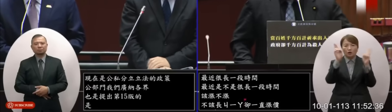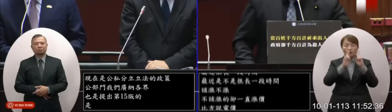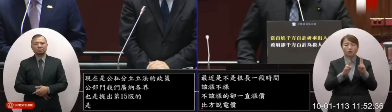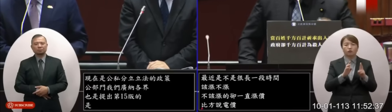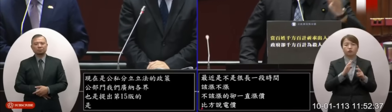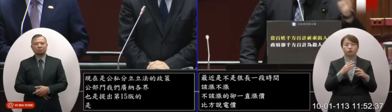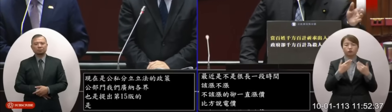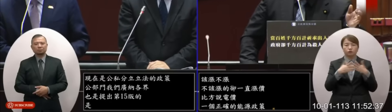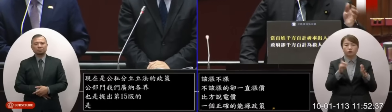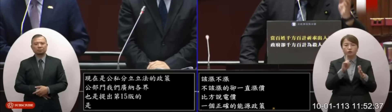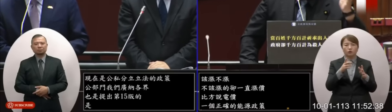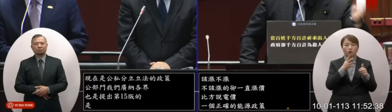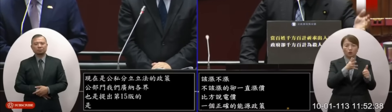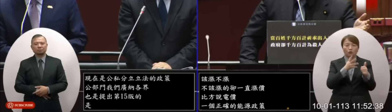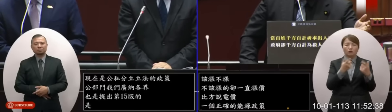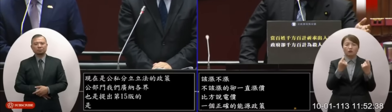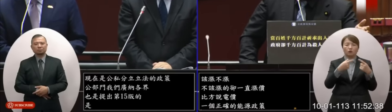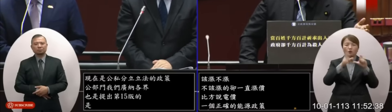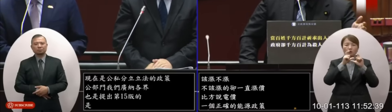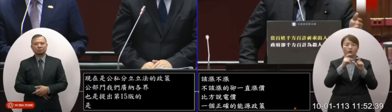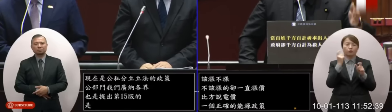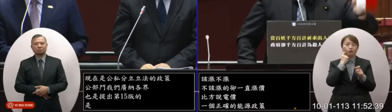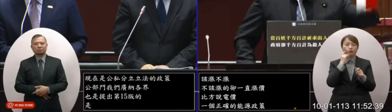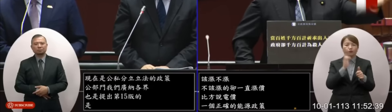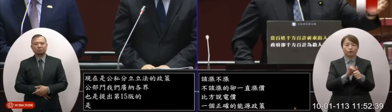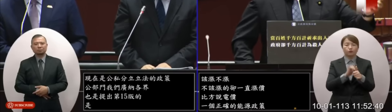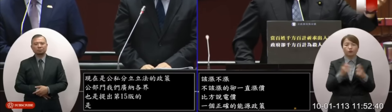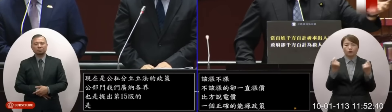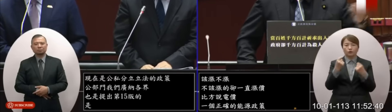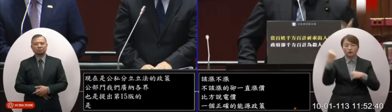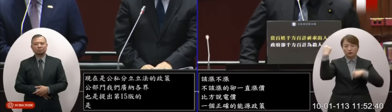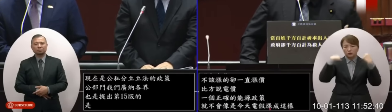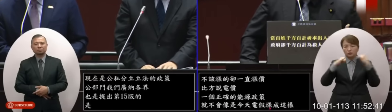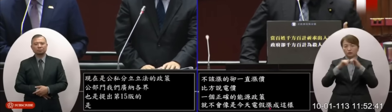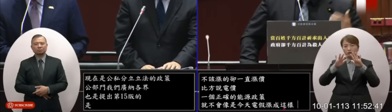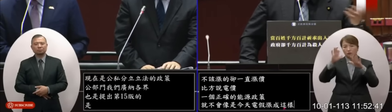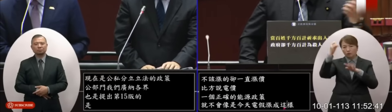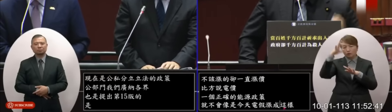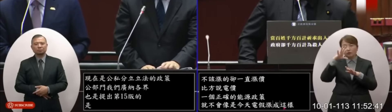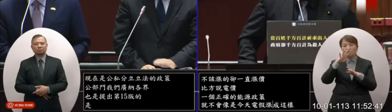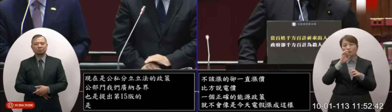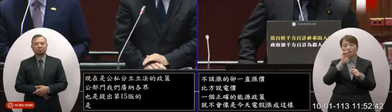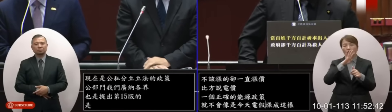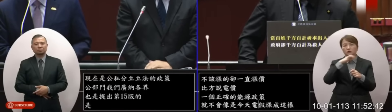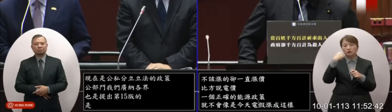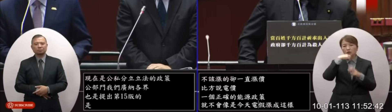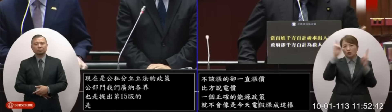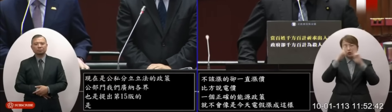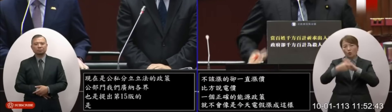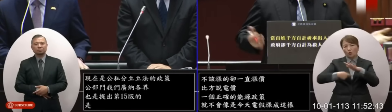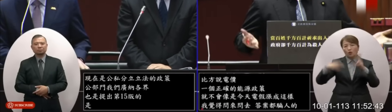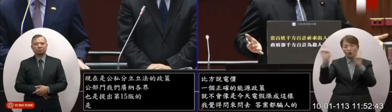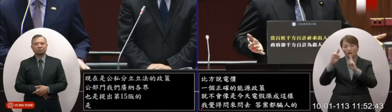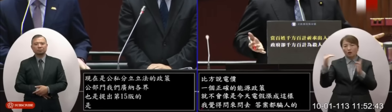因為我覺得問來問去答案都是騙人的 就像最早期民警黨跟我們講 說臺電在偷電 結果呢臺電有沒有偷電